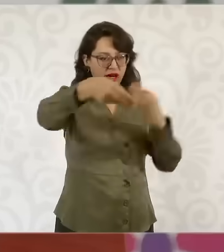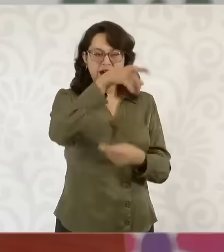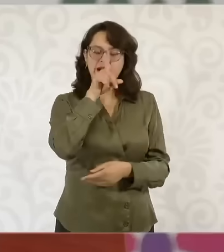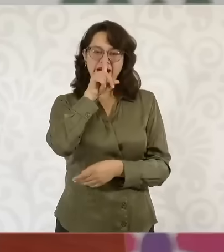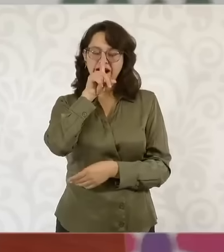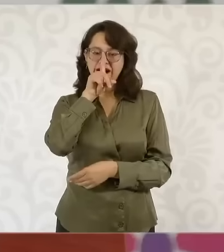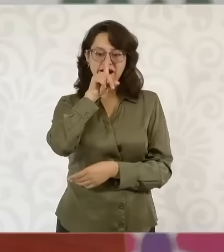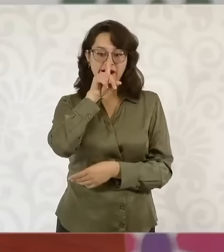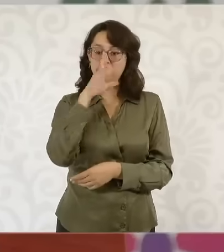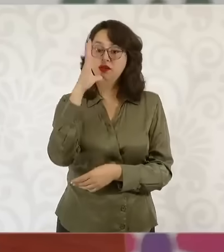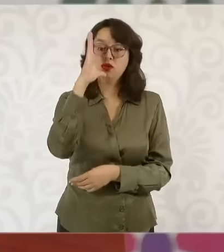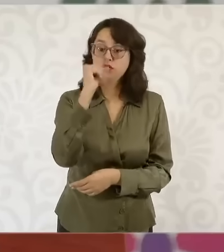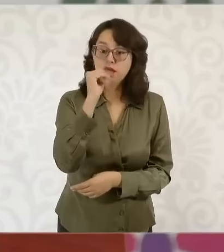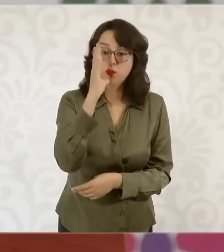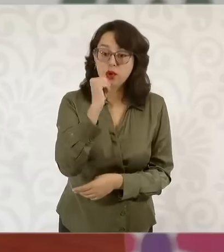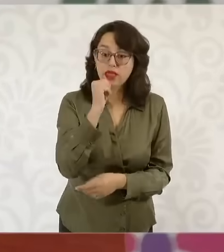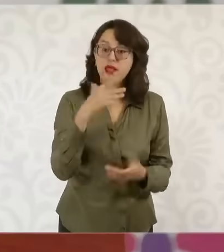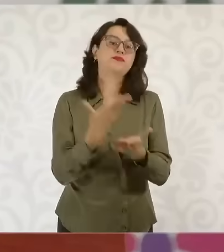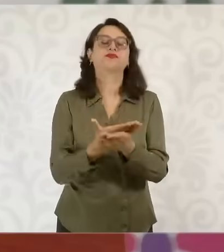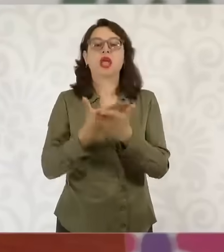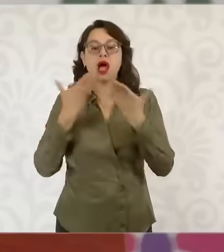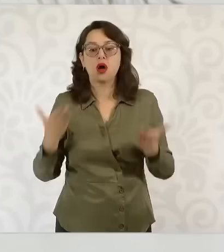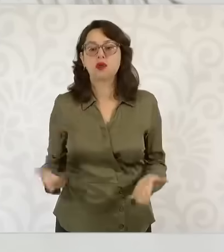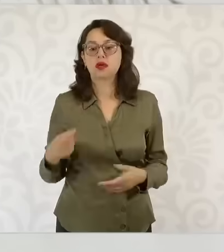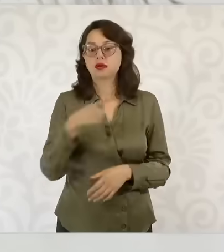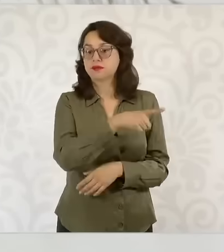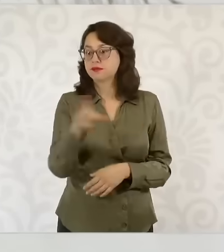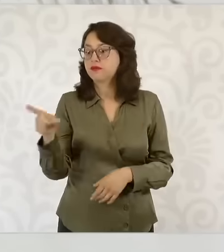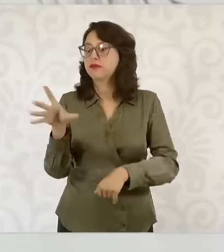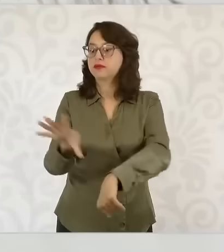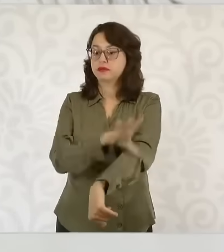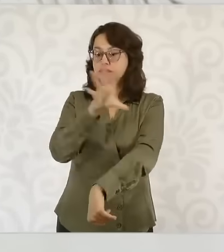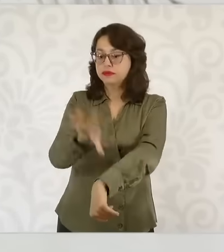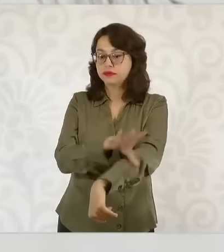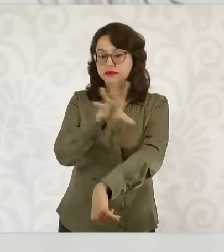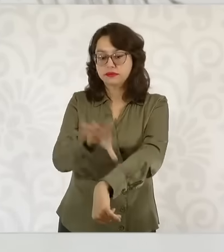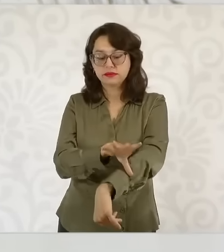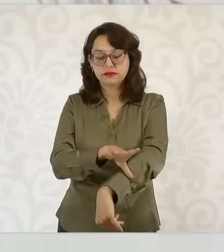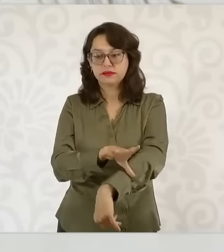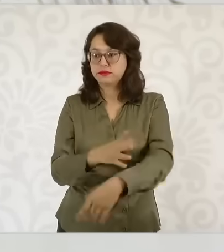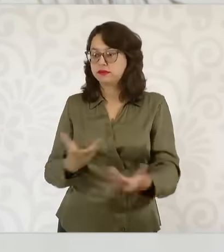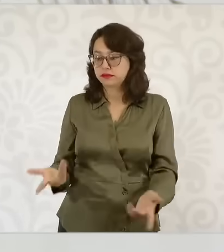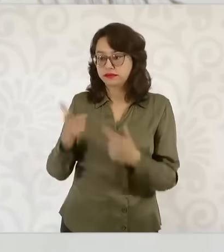de autoabastecimiento? Ponte en regla, véndele tu energía a CFE o hay una parte